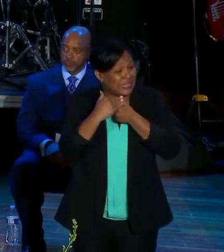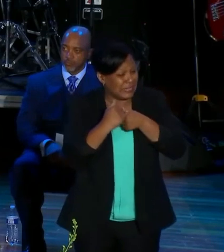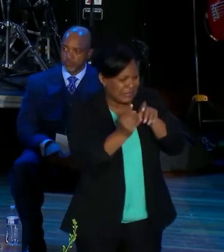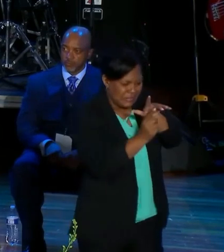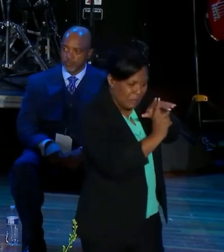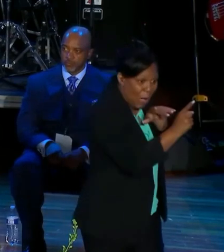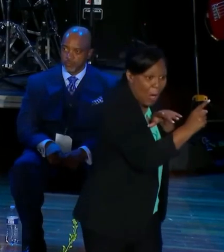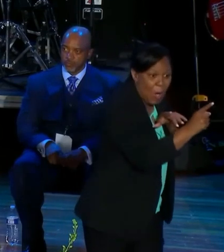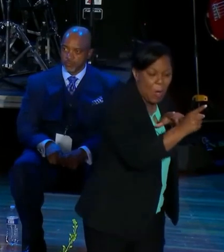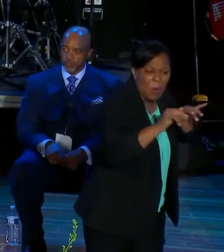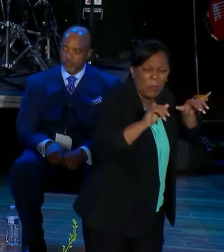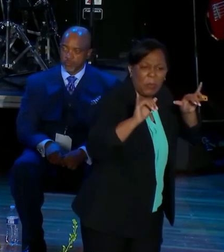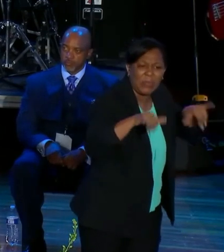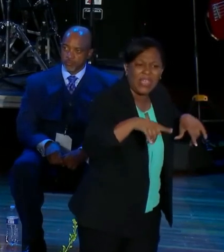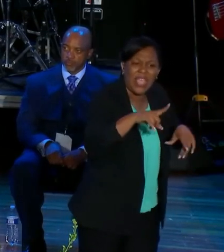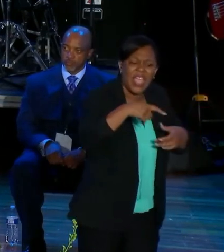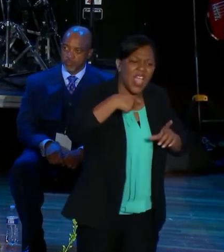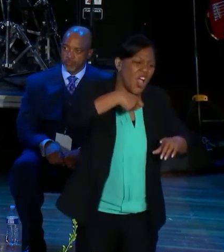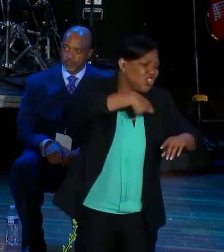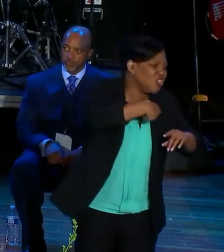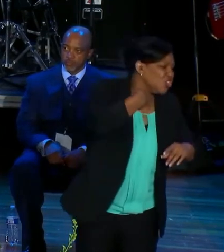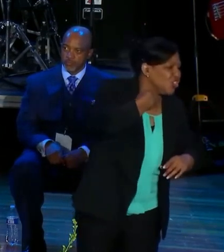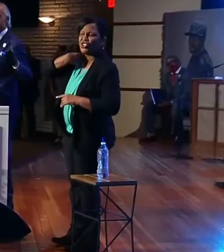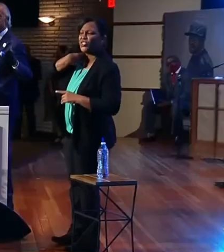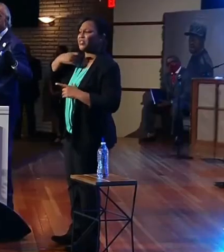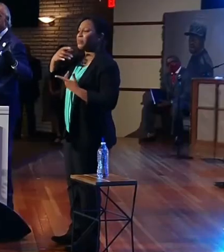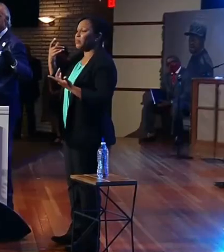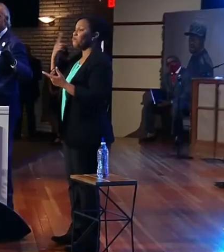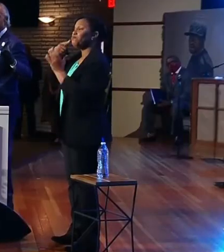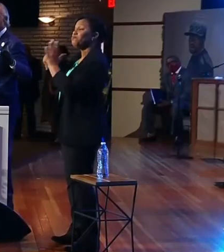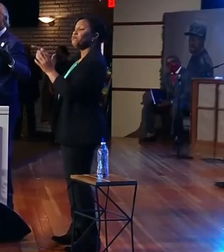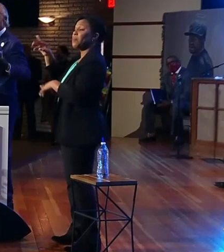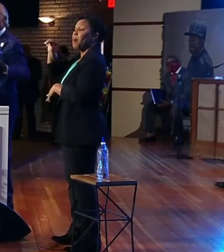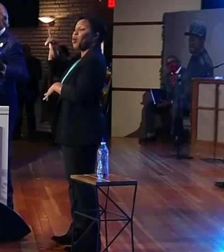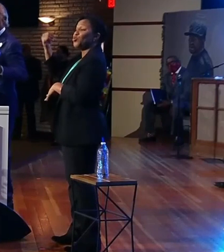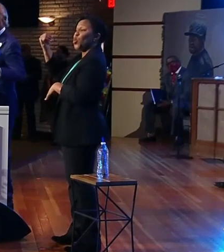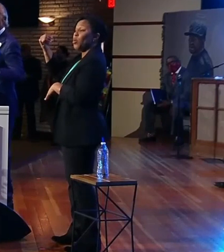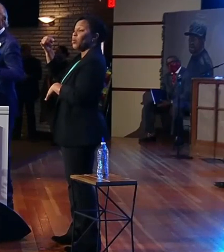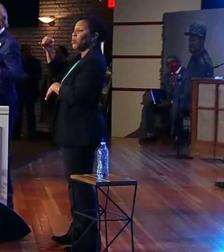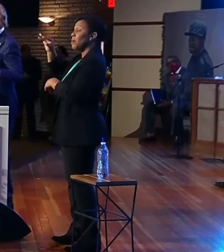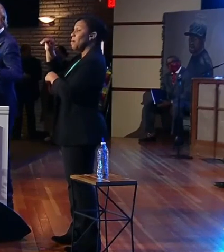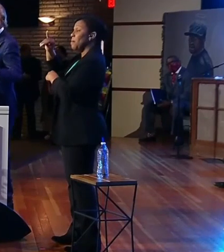Michael Jordan vann alla dessa mästerskap, och ni fortsatte gräva efter smörja